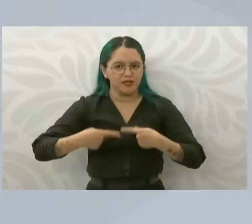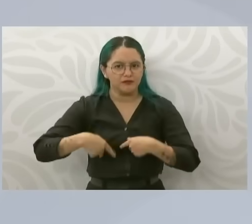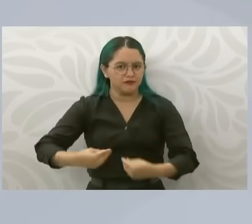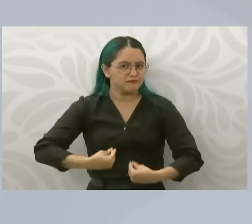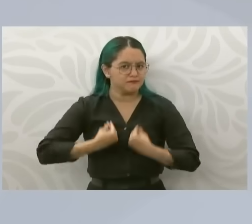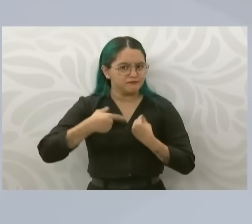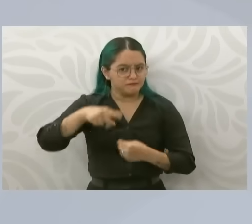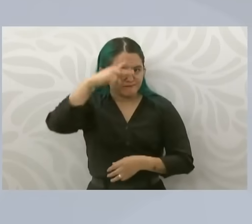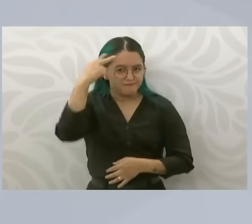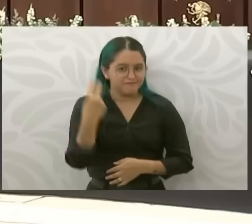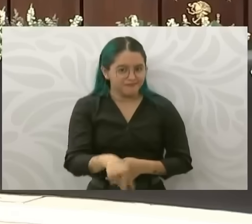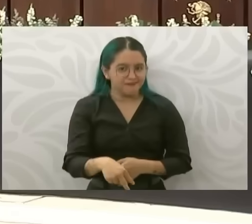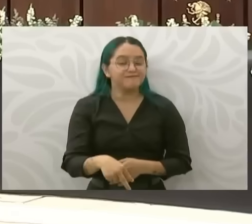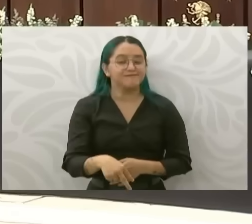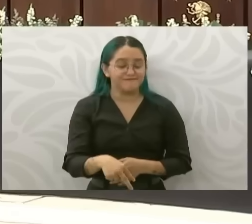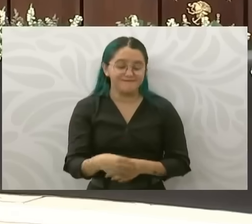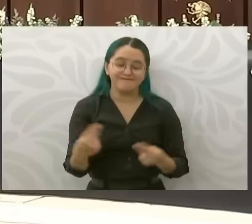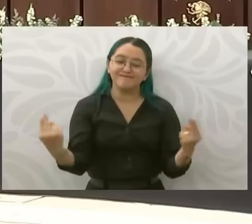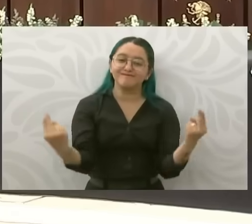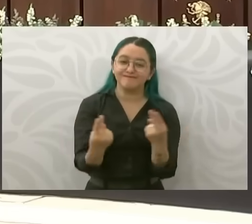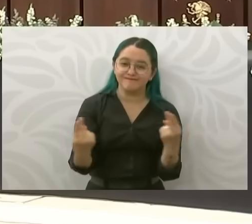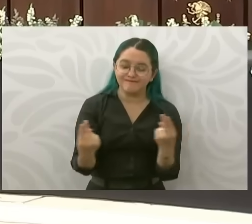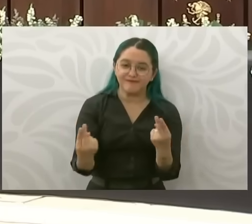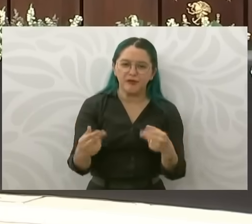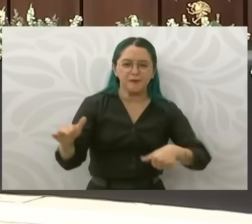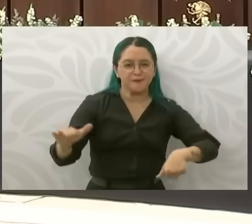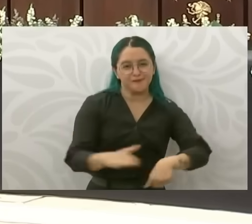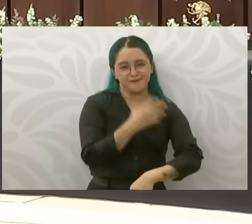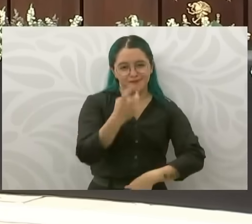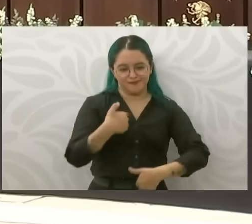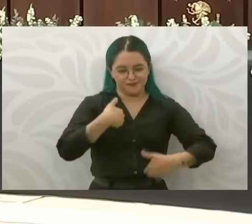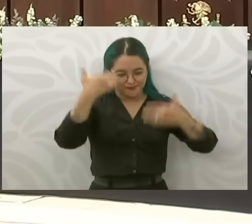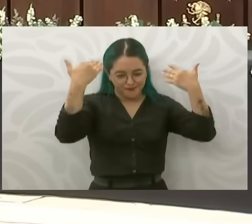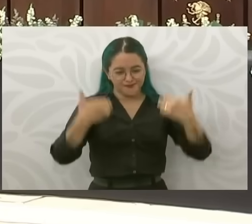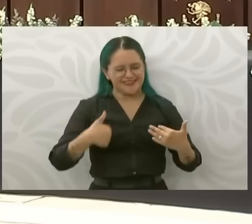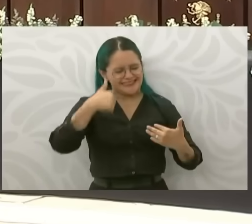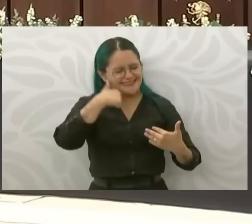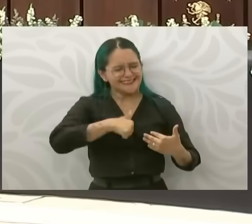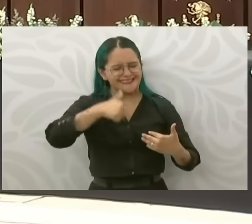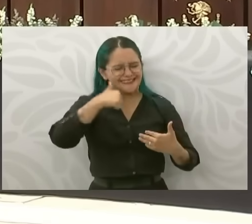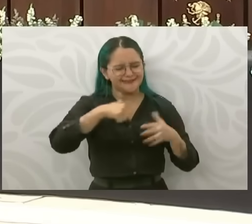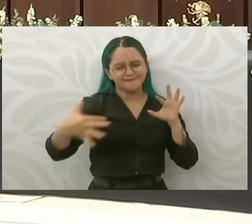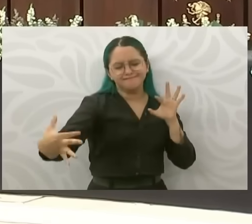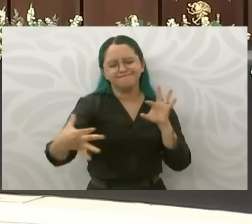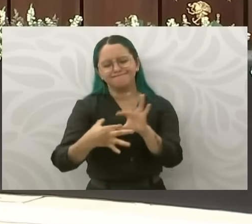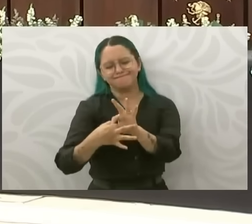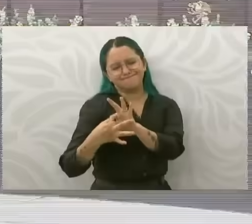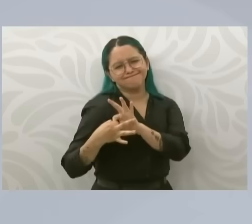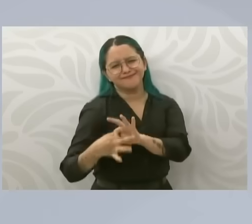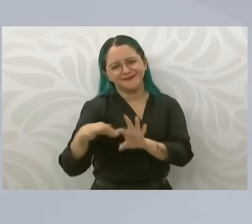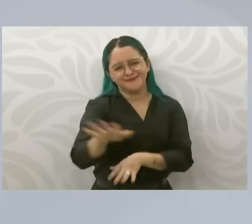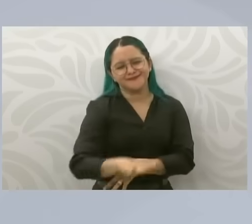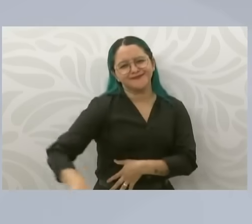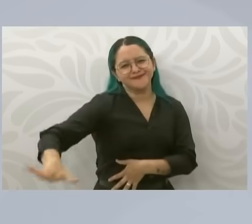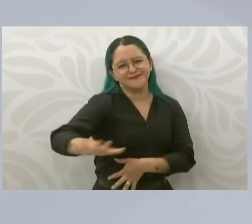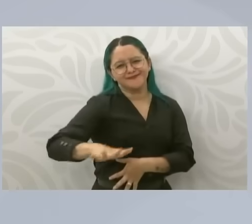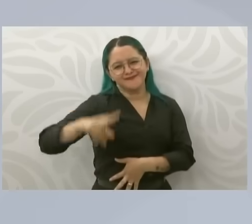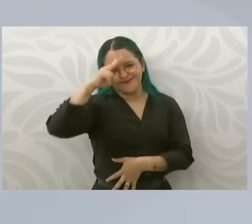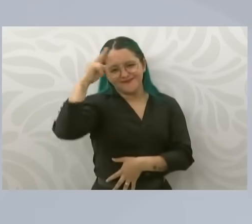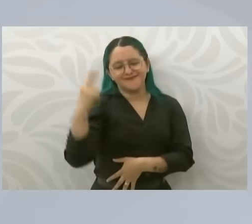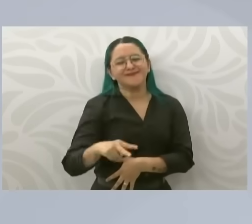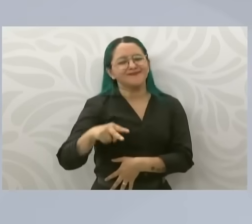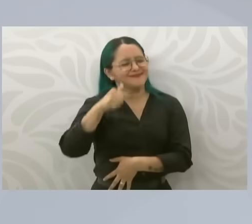y por ello nunca nos alejaremos de nuestro bendito pueblo y de nuestra gloriosa nación